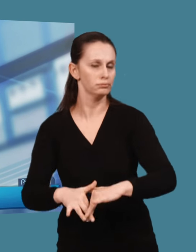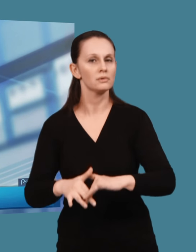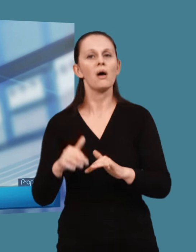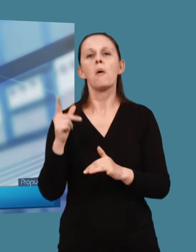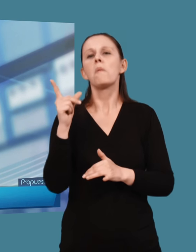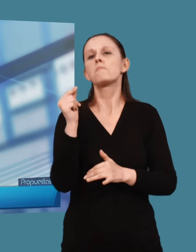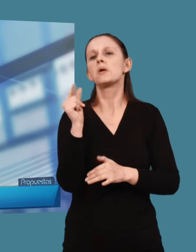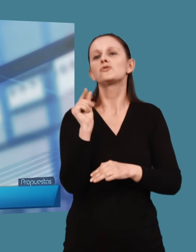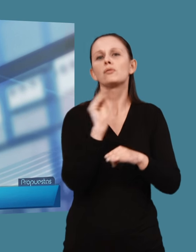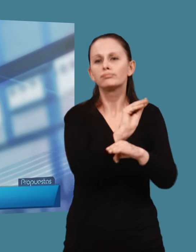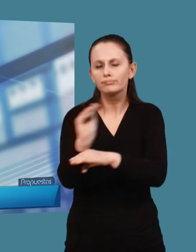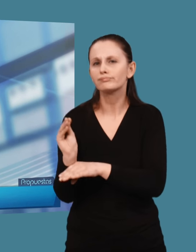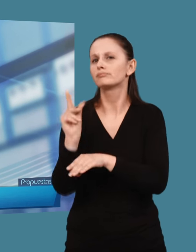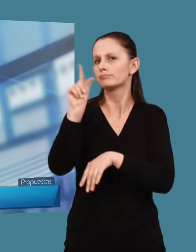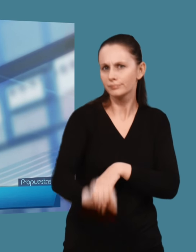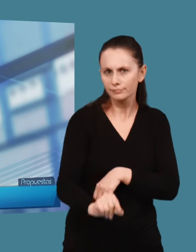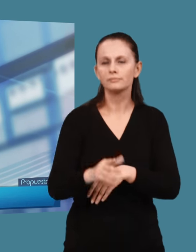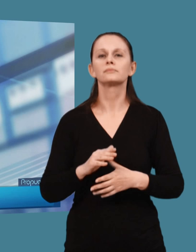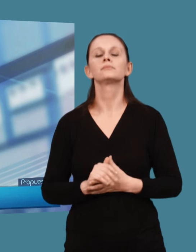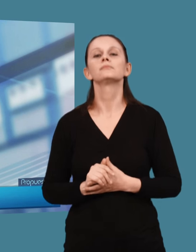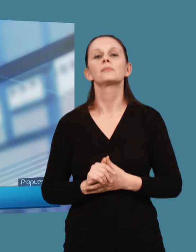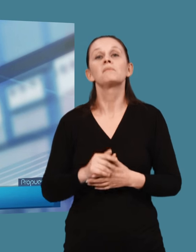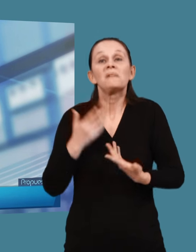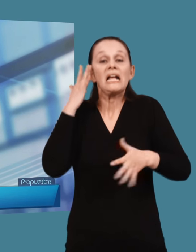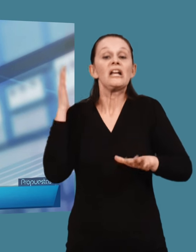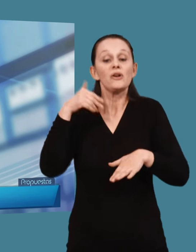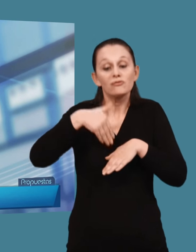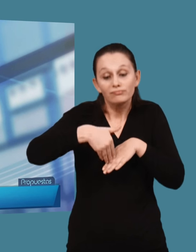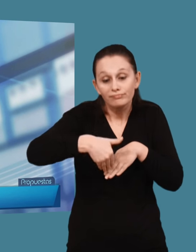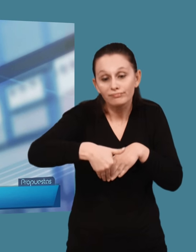con un precio del plato muy accesible. Así que bueno creo,